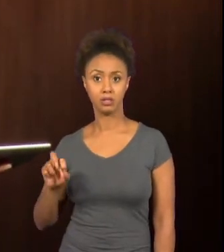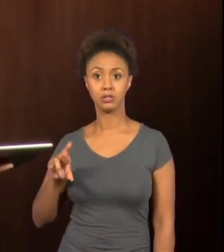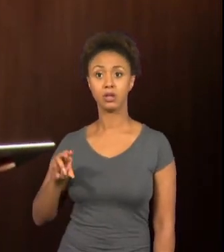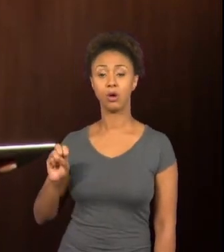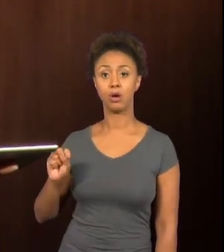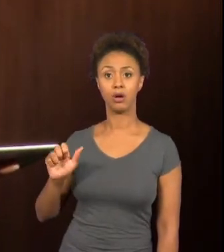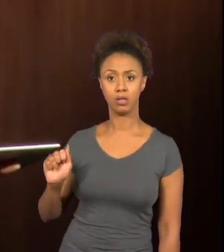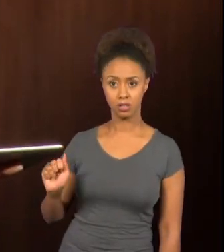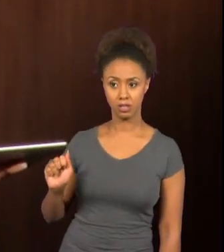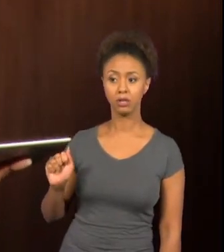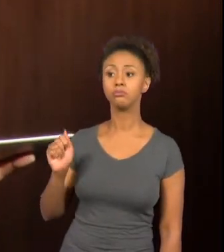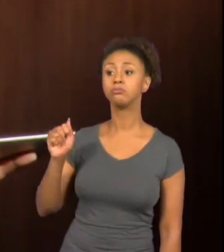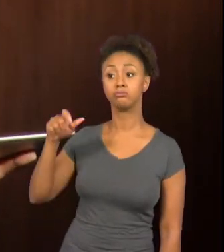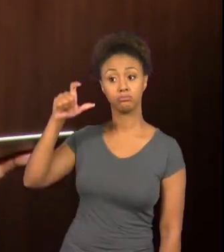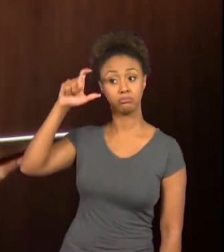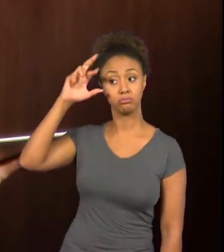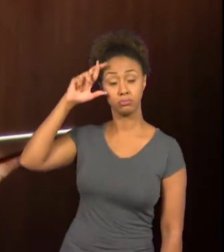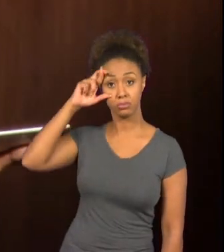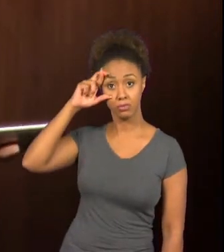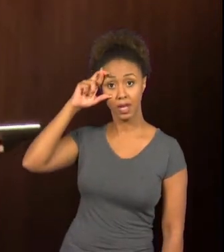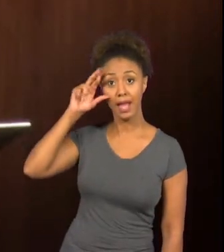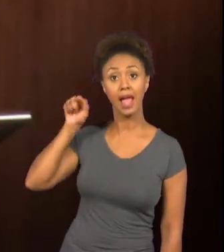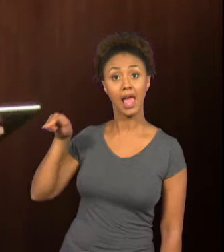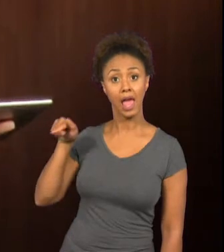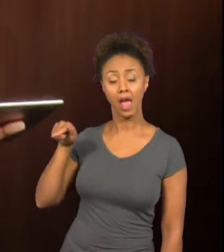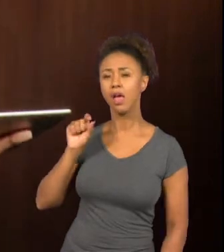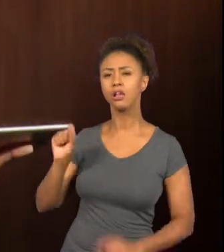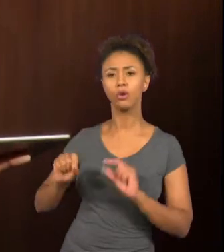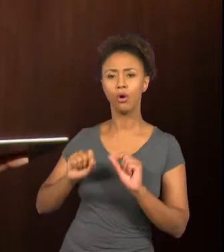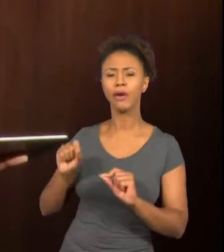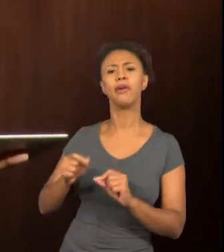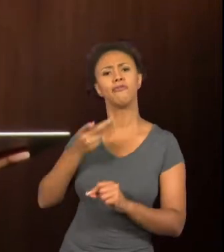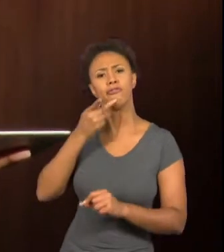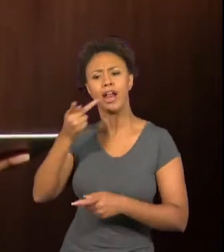TRABALHO JUNTO A TERRA E FARÁ MUITA QUESTÃO DE